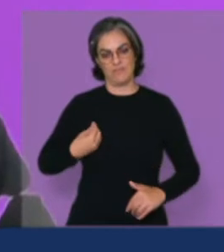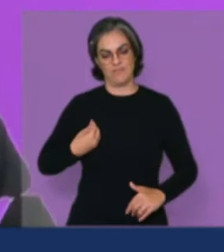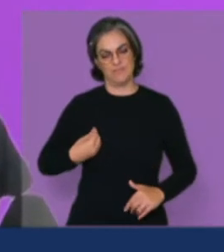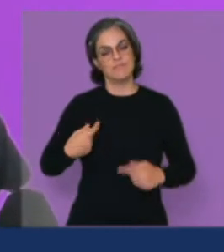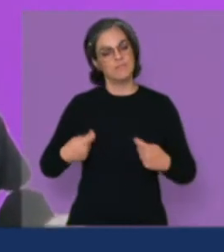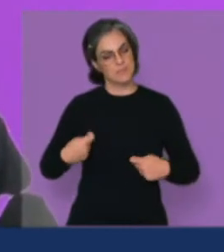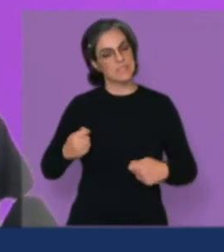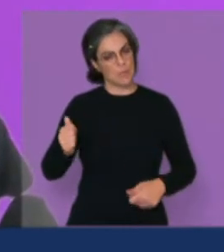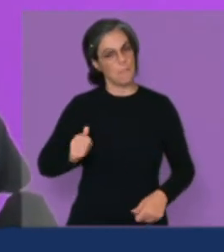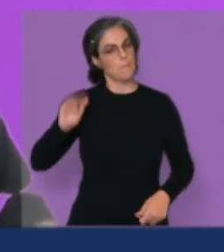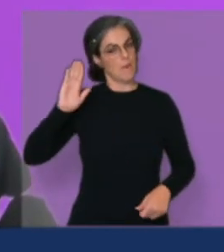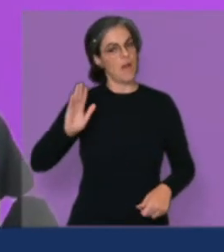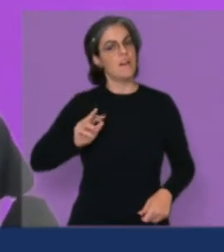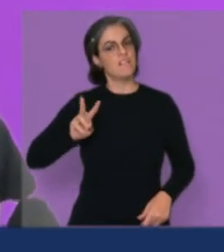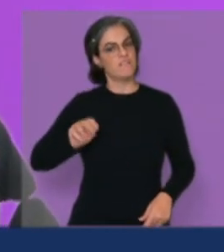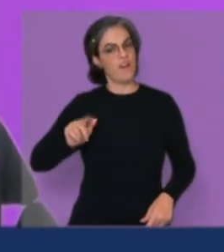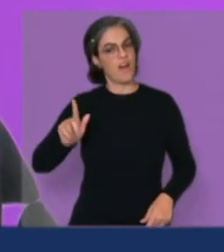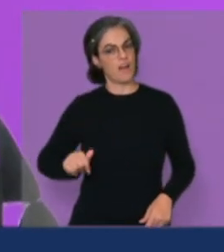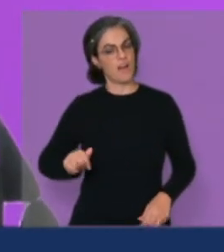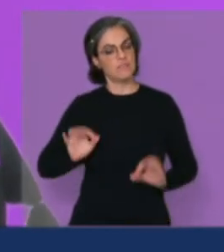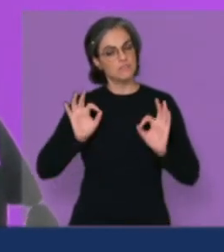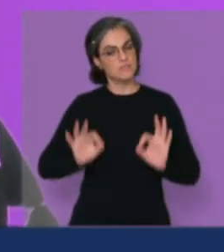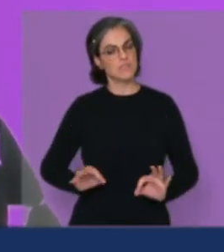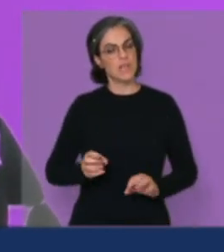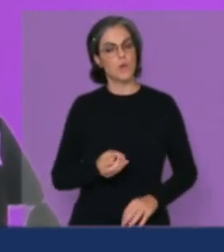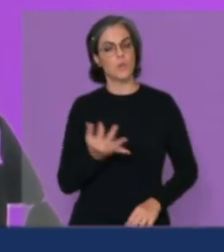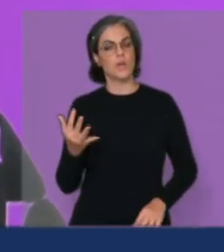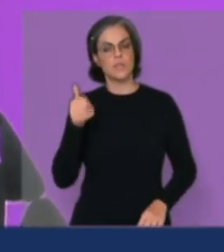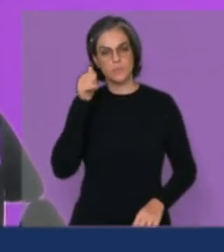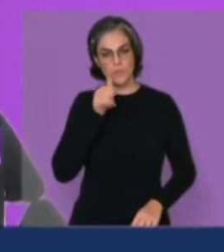MAIS, PRECISAMOS TER LUGAR, DETERMINADO, DE MULHERES, MAS NOS ORGULHAMOS MUITO, DO QUE